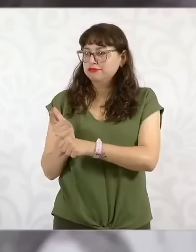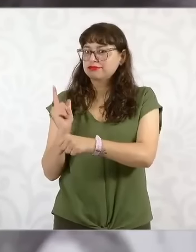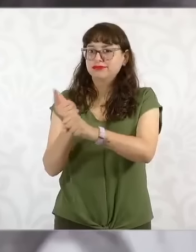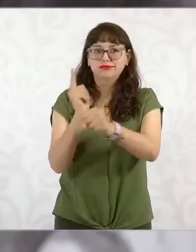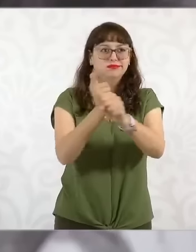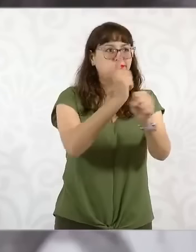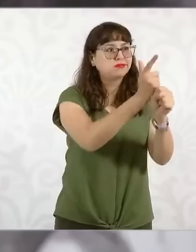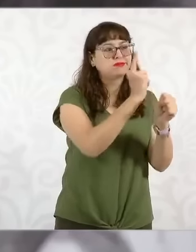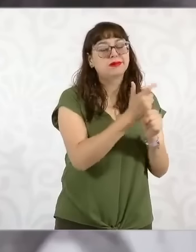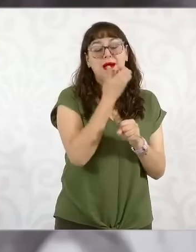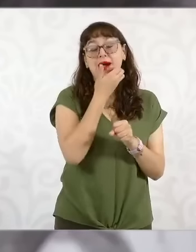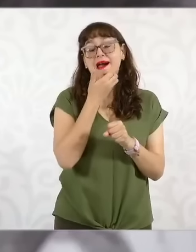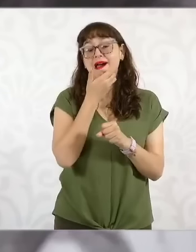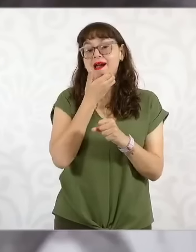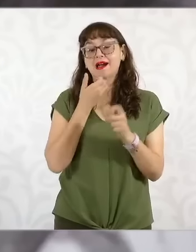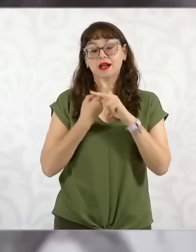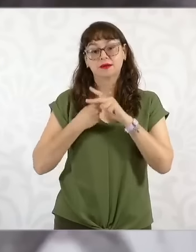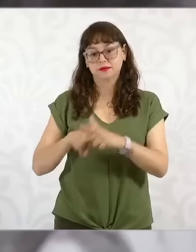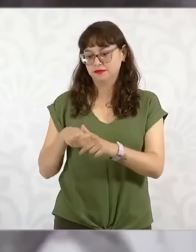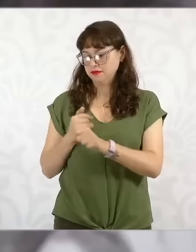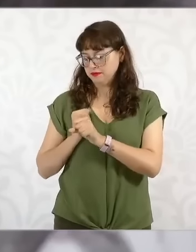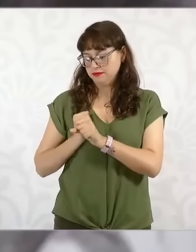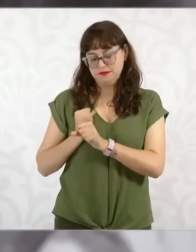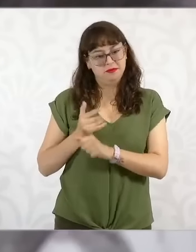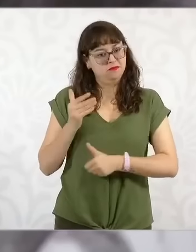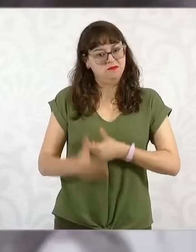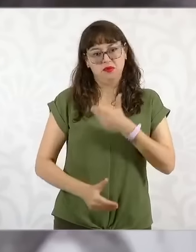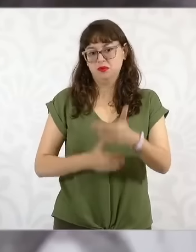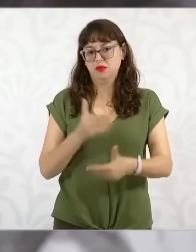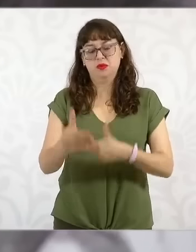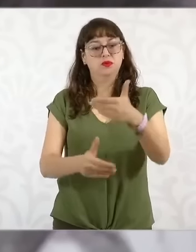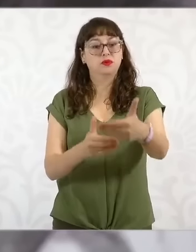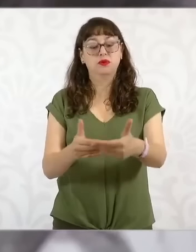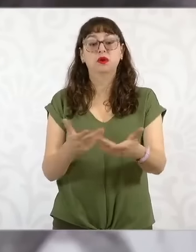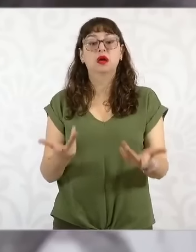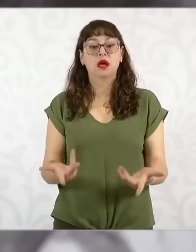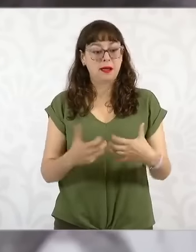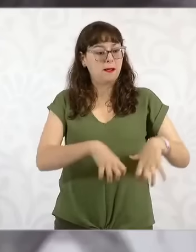investigación. Cada una de las detenciones tiene un respaldo absoluto de por qué están siendo